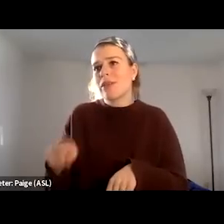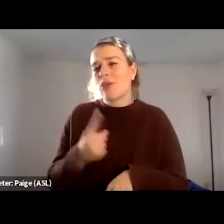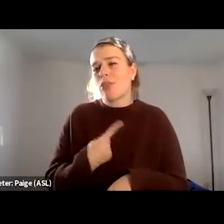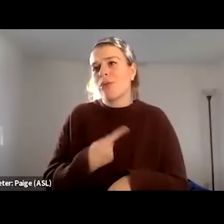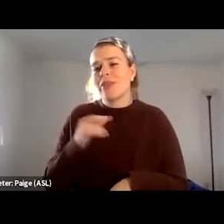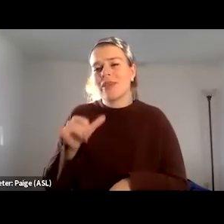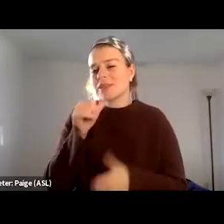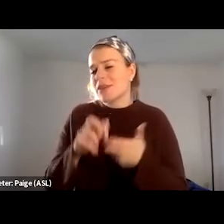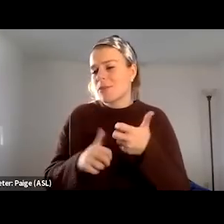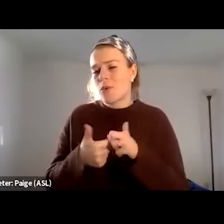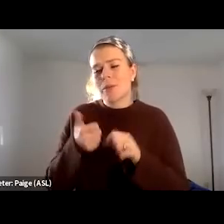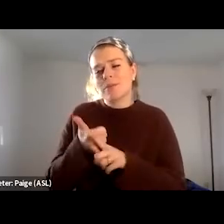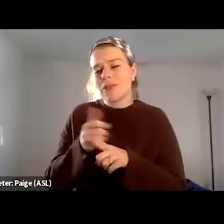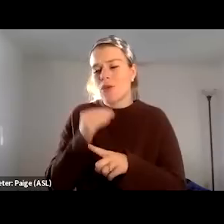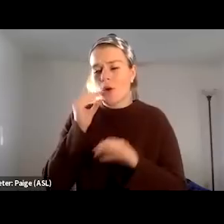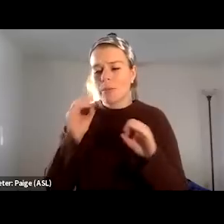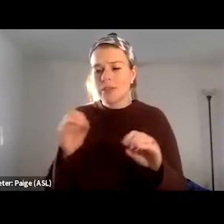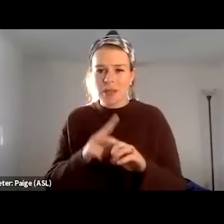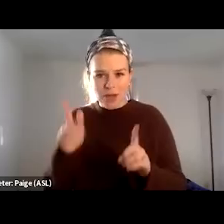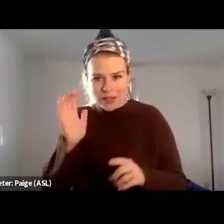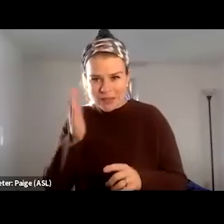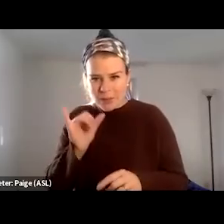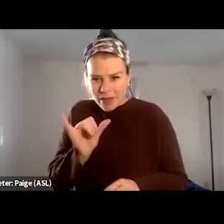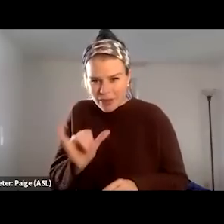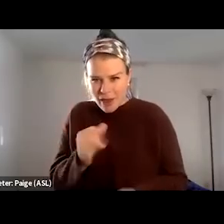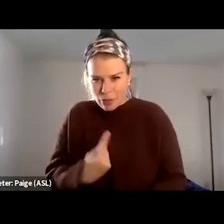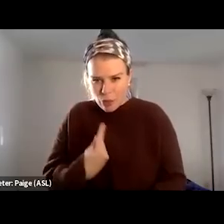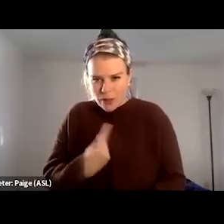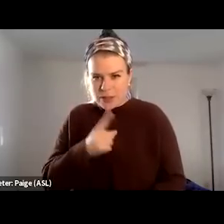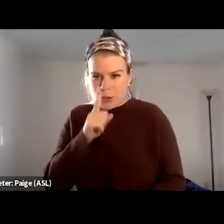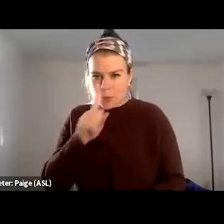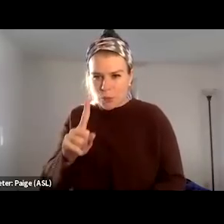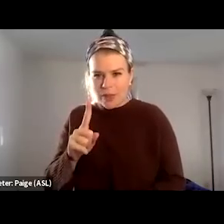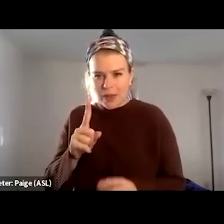Pero de hecho, parecía que eso era el núcleo de muchos de los problemas que ocurrían.